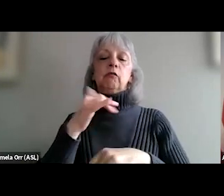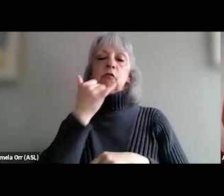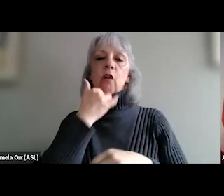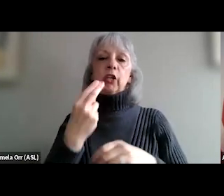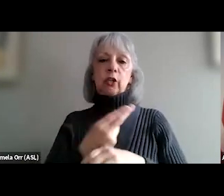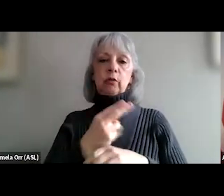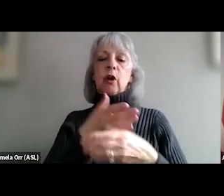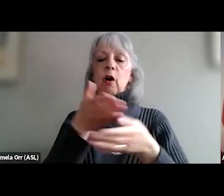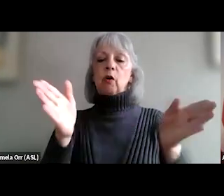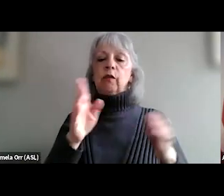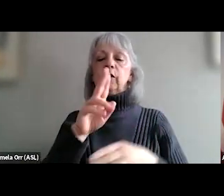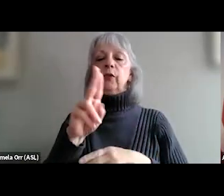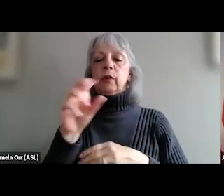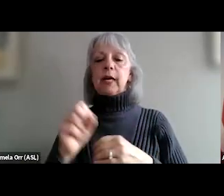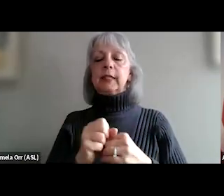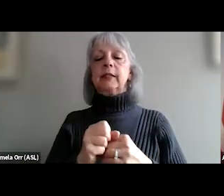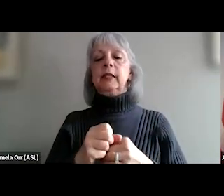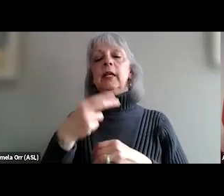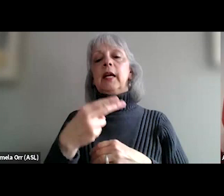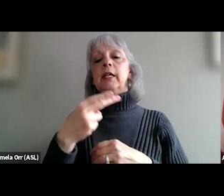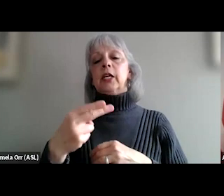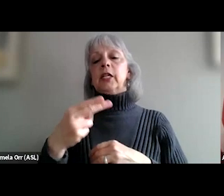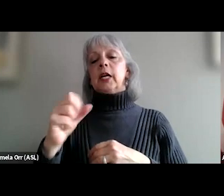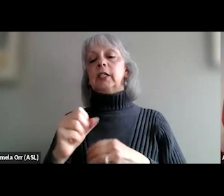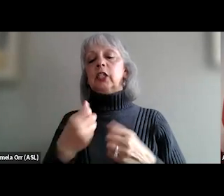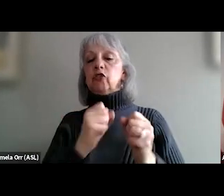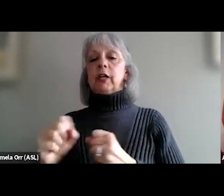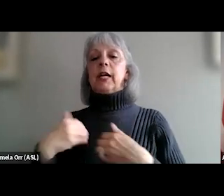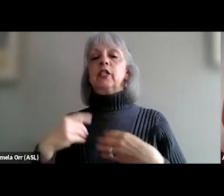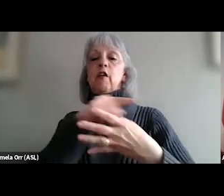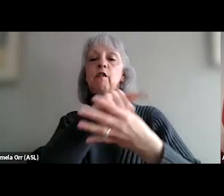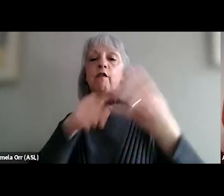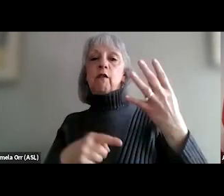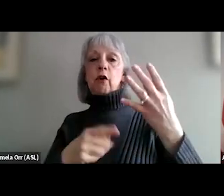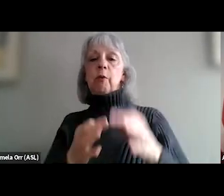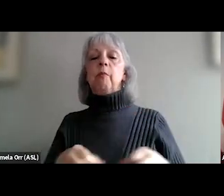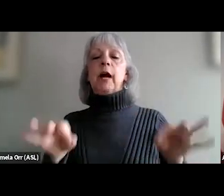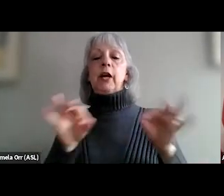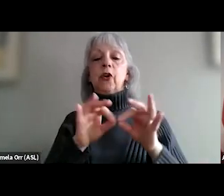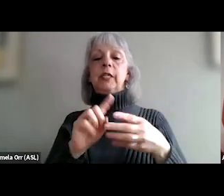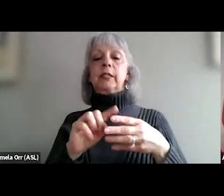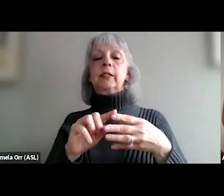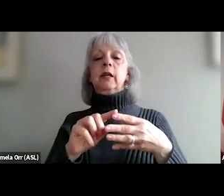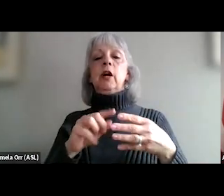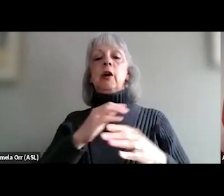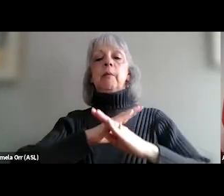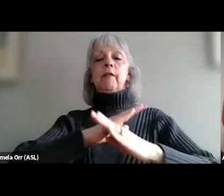La estrategia del HHS consta de cuatro áreas prioritarias, prevención primaria, reducción de daños,